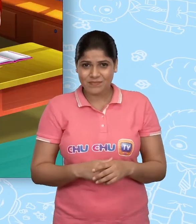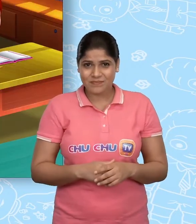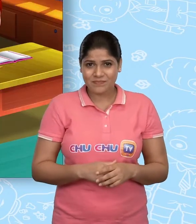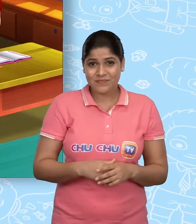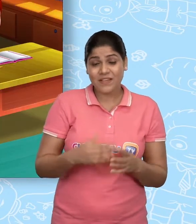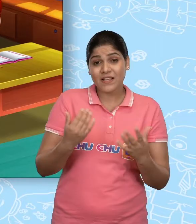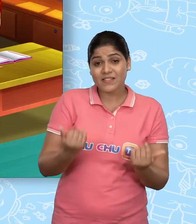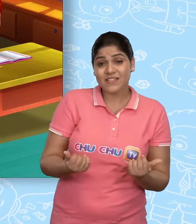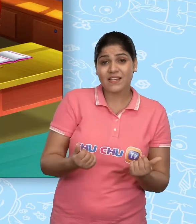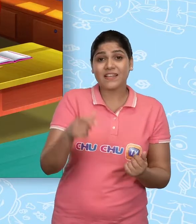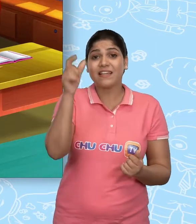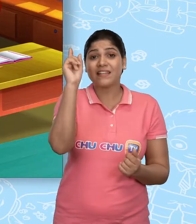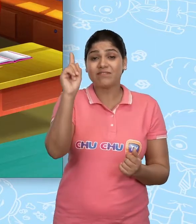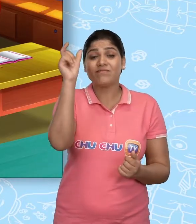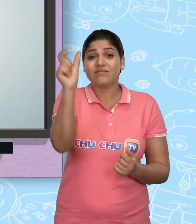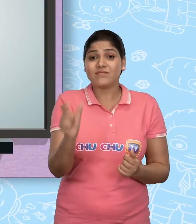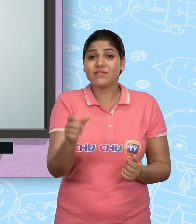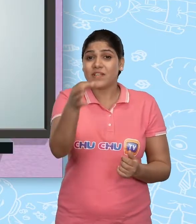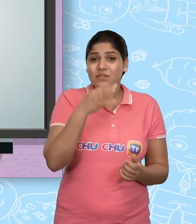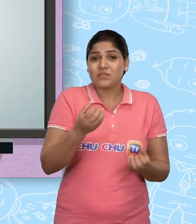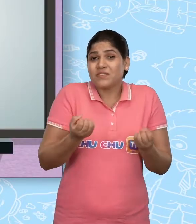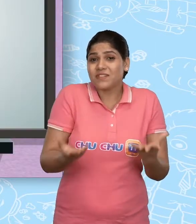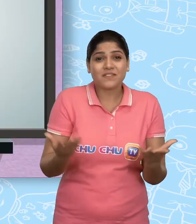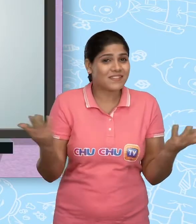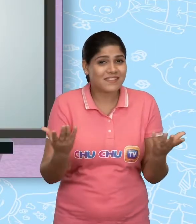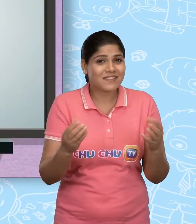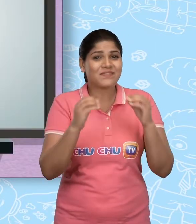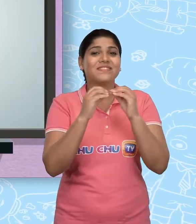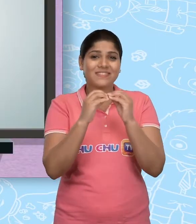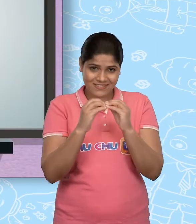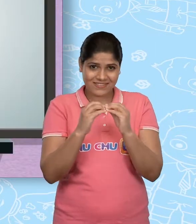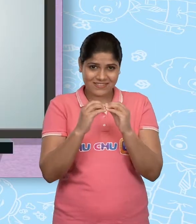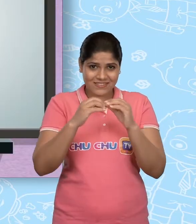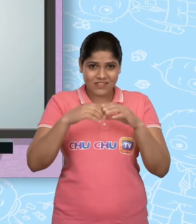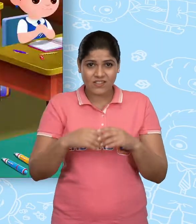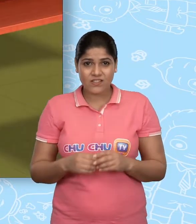अब मुझे एक word बताओ जो शुरू होता है letter B से।